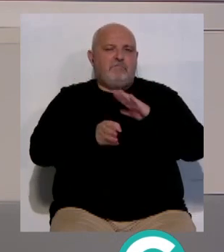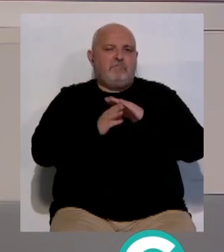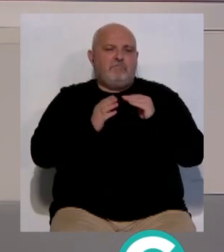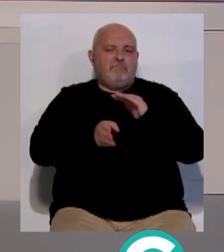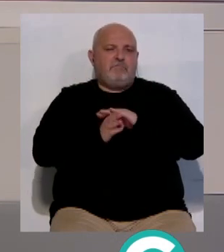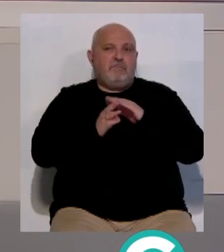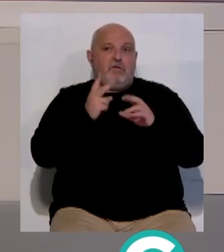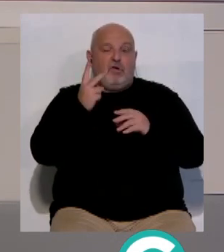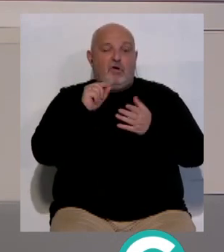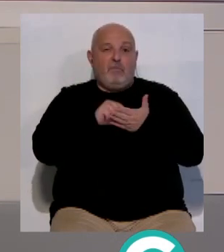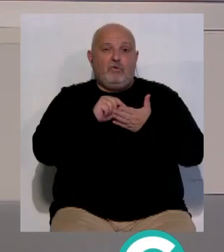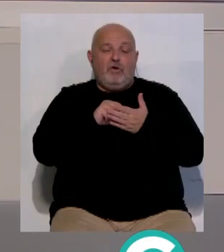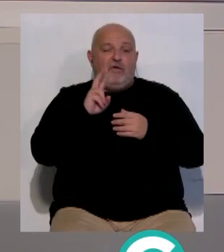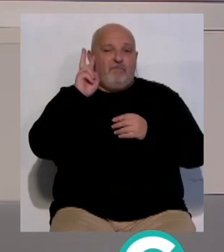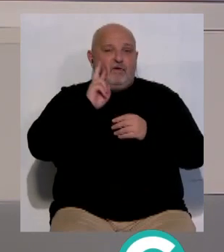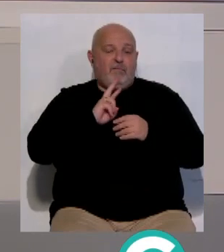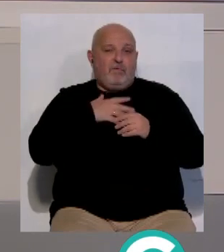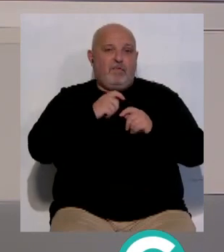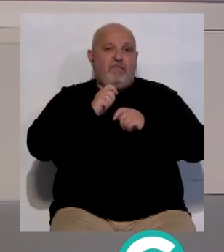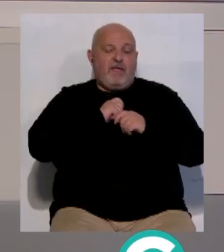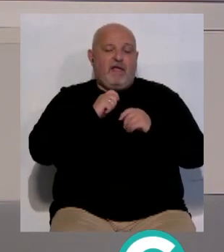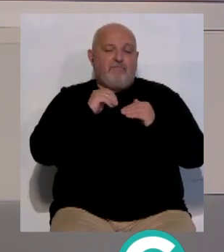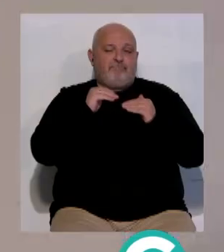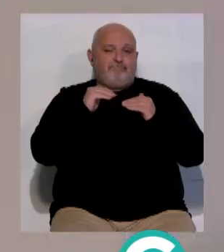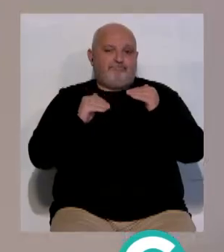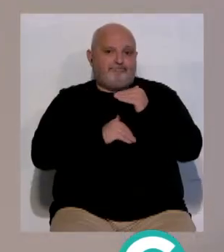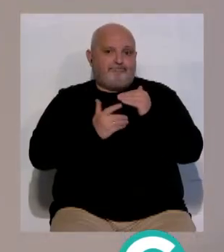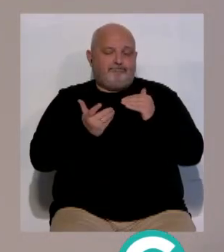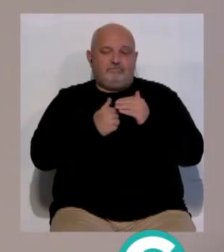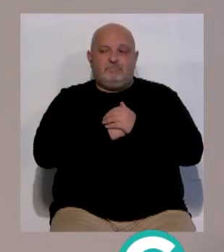es que estos dos puntos en vigos te pueden costar la categoría claro y los puntos que hemos perdido